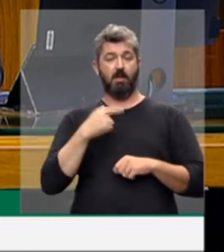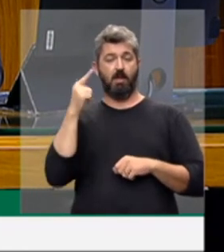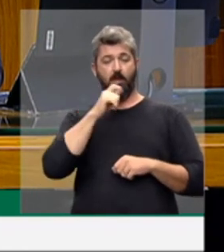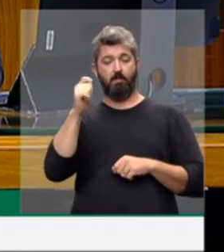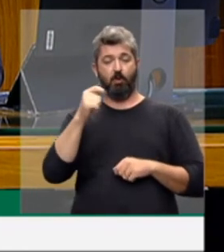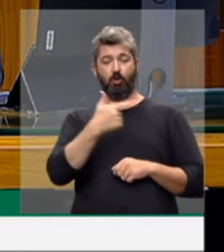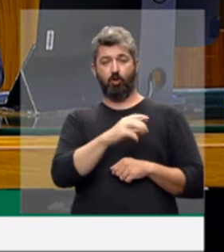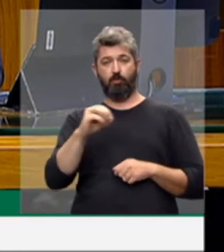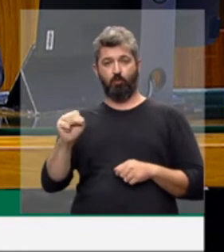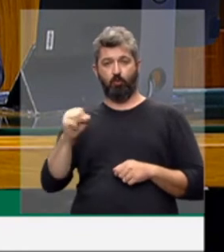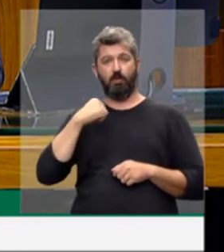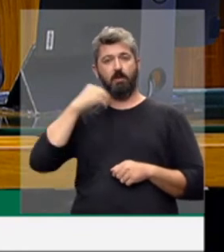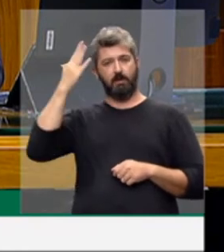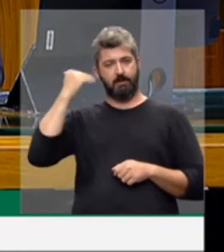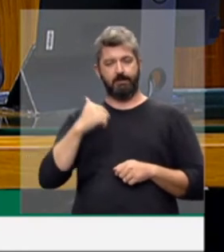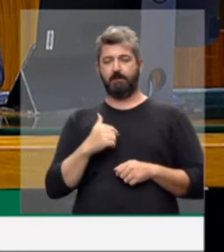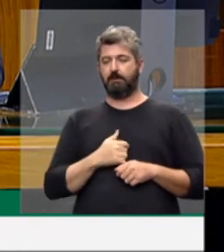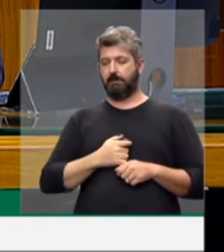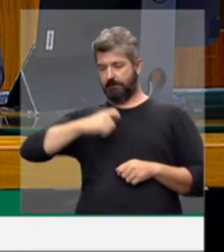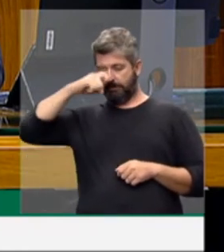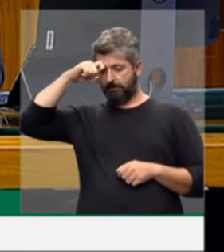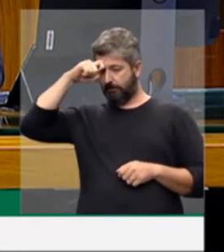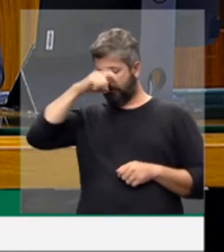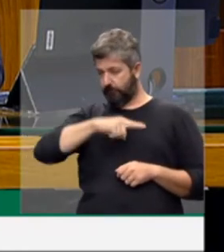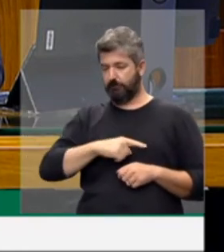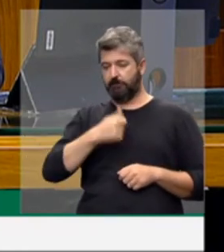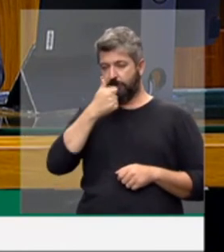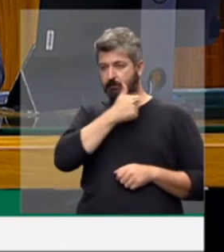BRASILEIRO TEVE. EU QUE FUI PRESIDENTE DE UM TIME DE FUTEBOL DO ESTADO DO MARANHÃ O, EU FUI CAMPEÃO EM 2008, EU